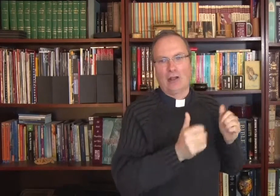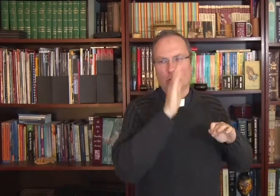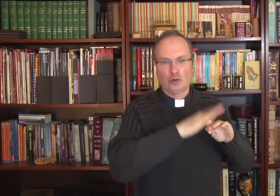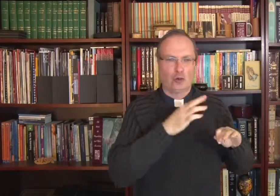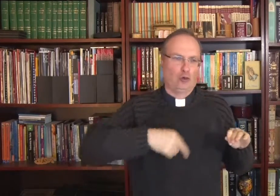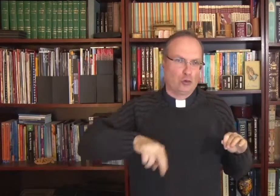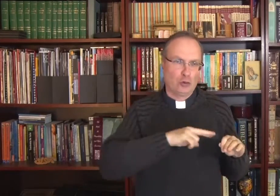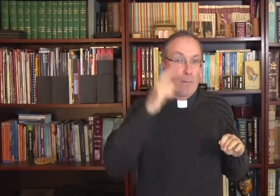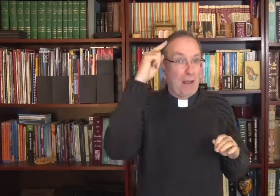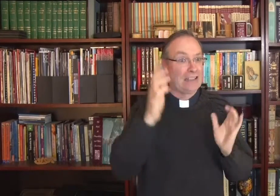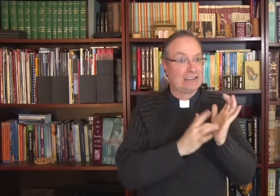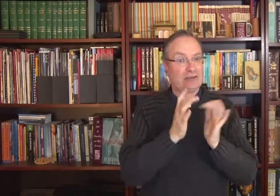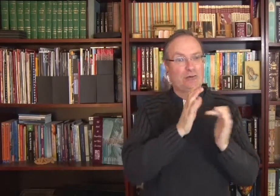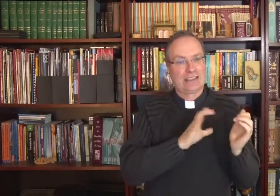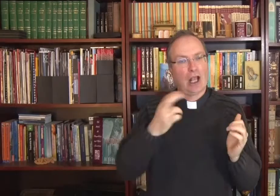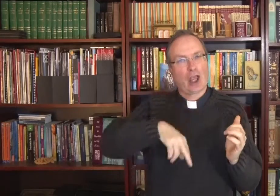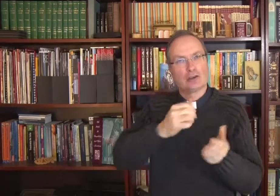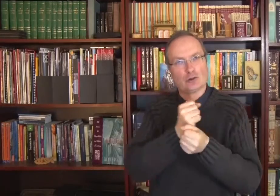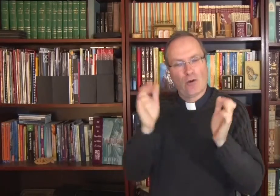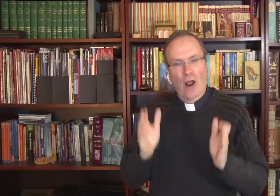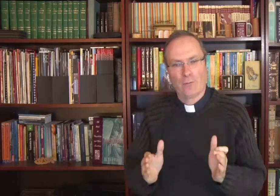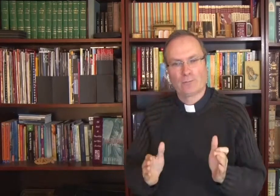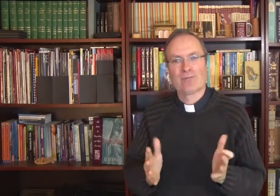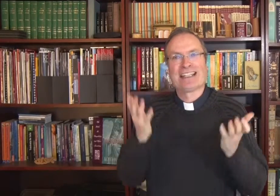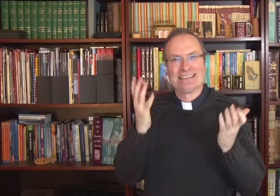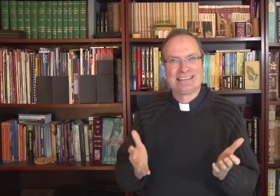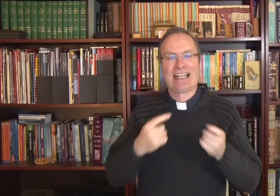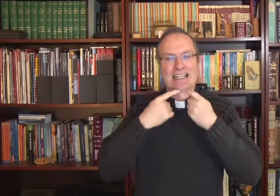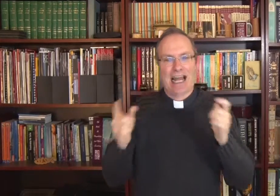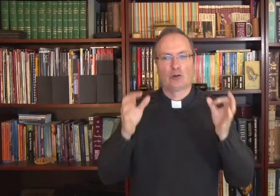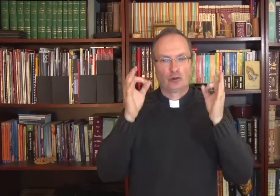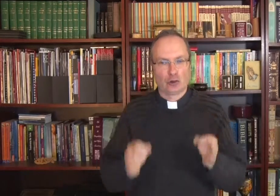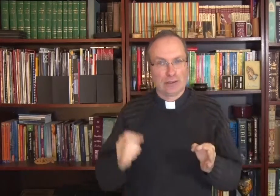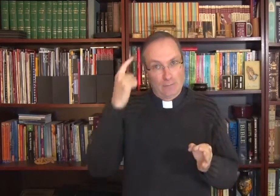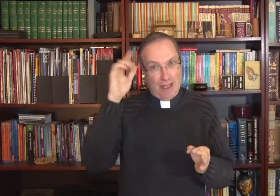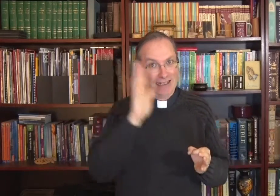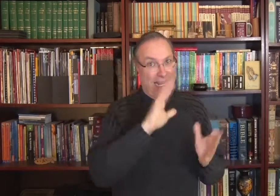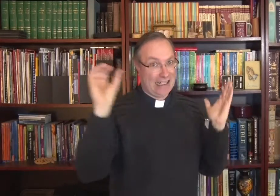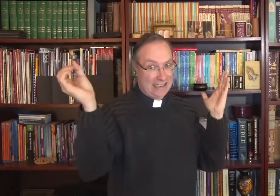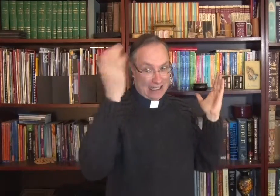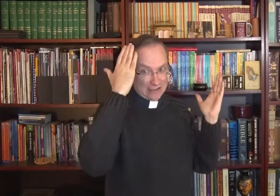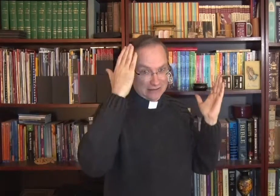sur nous par Jésus-Christ notre Sauveur. Ainsi, déclarés justes par sa grâce,